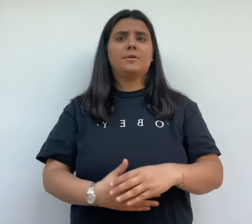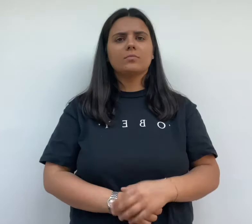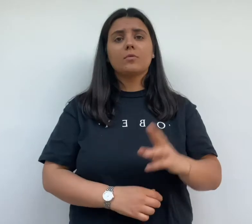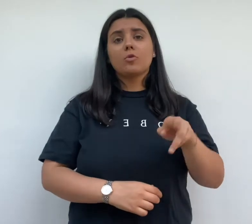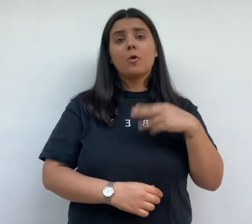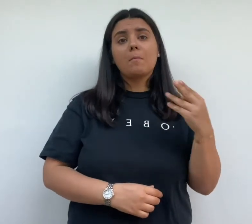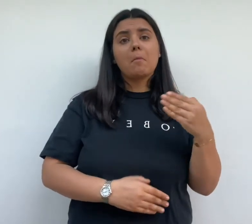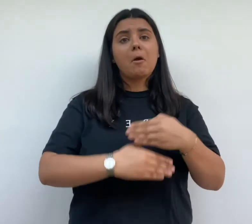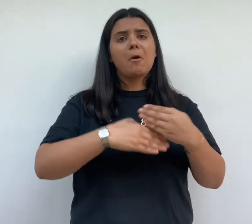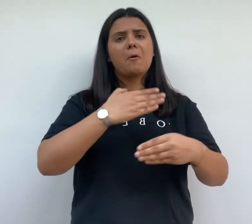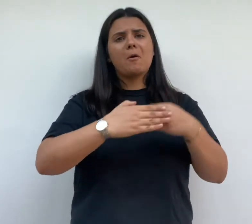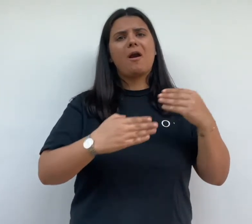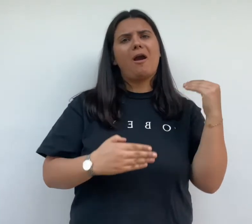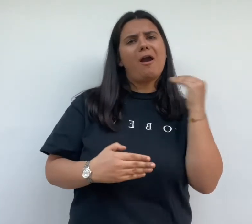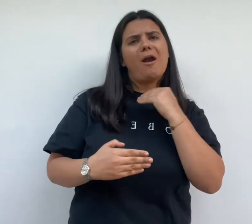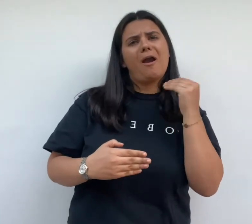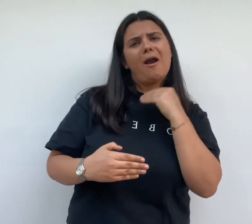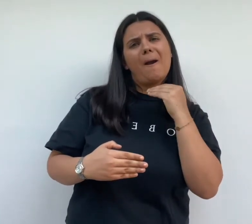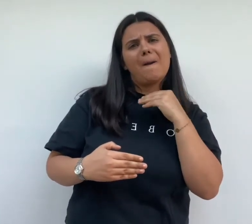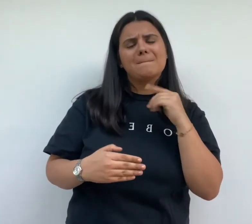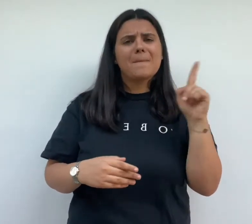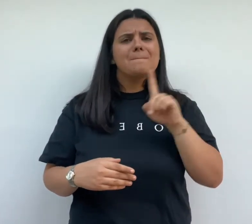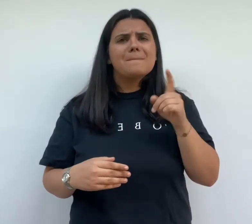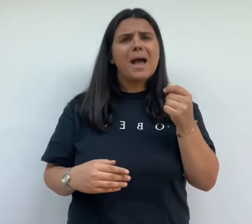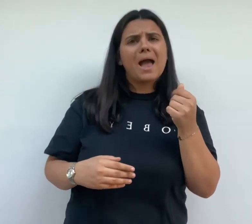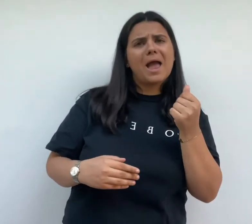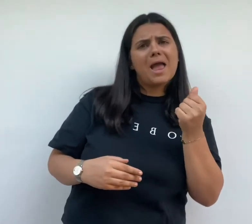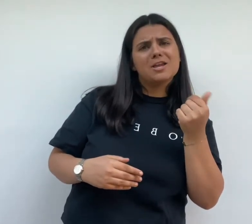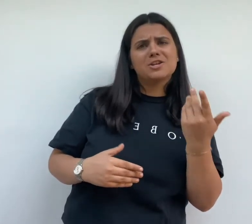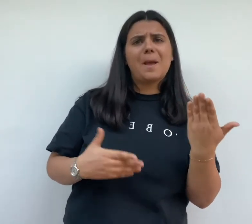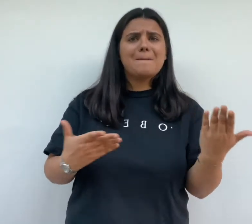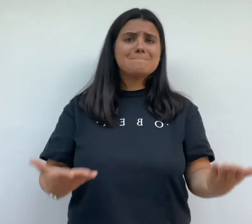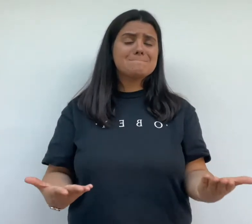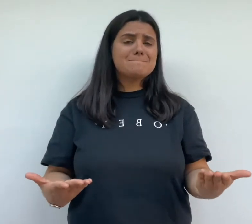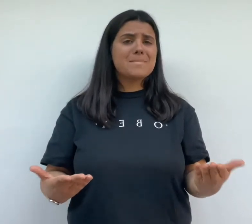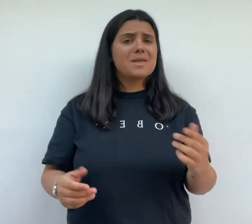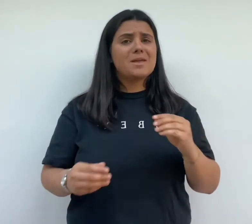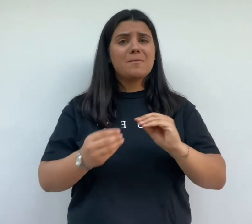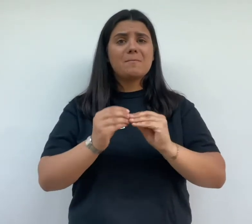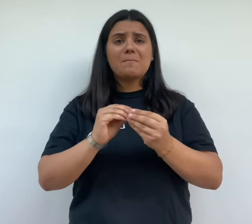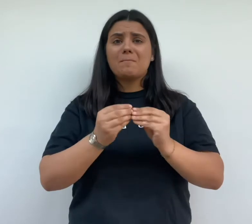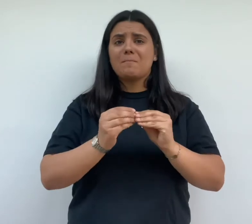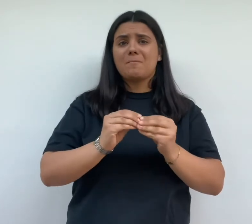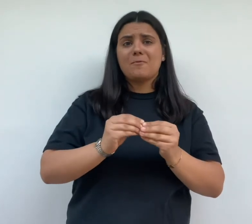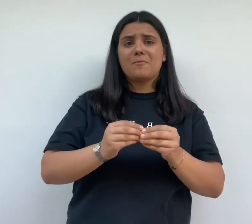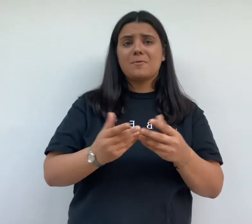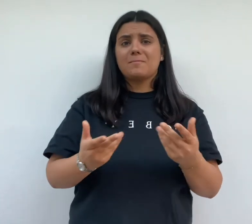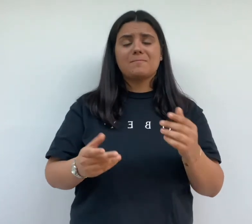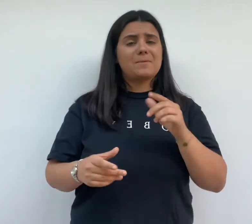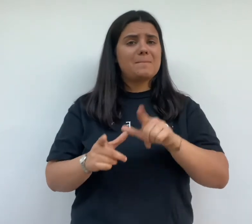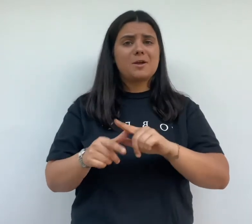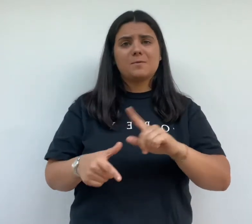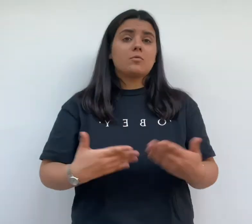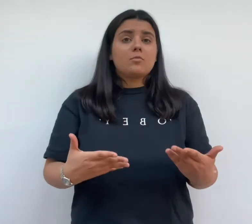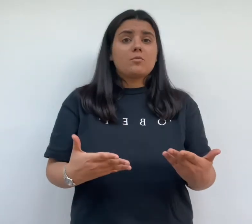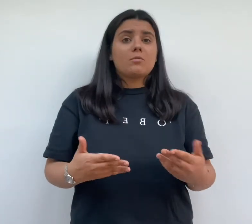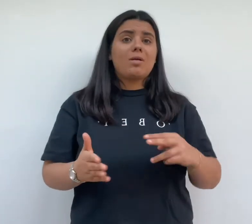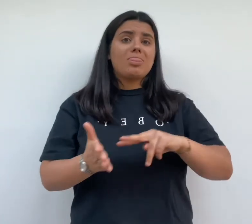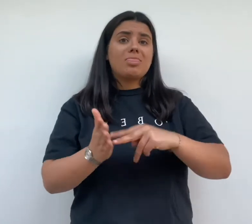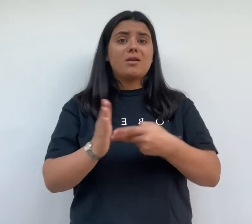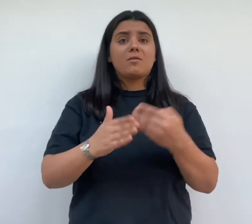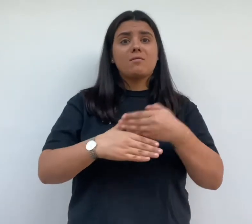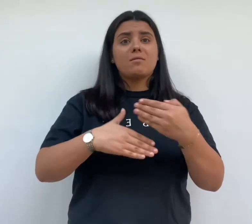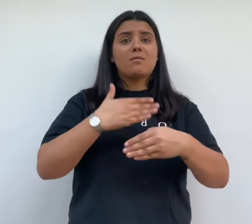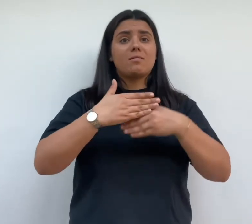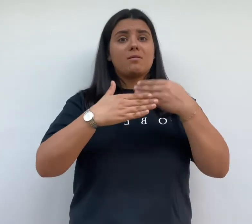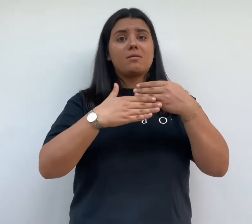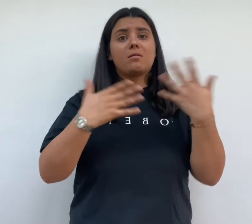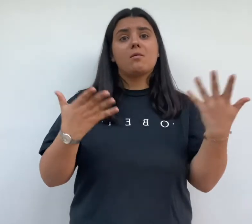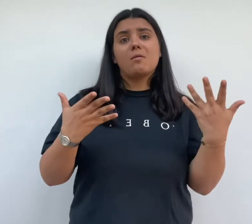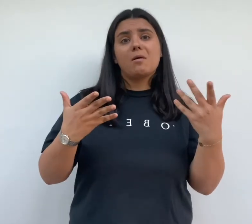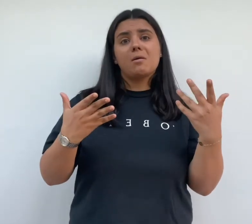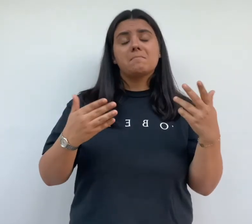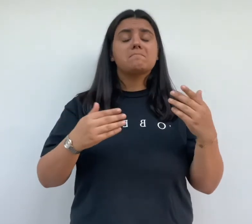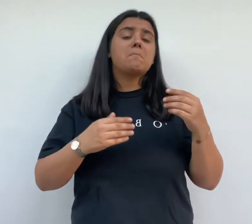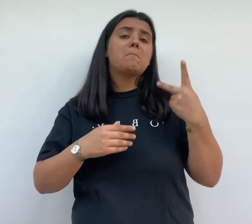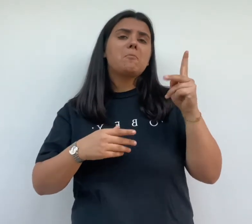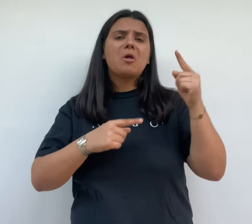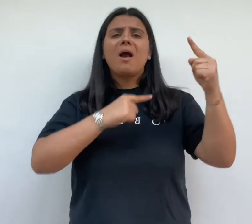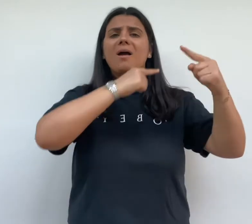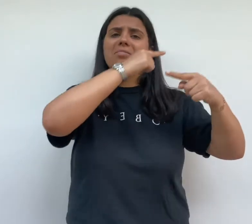mais peu concluantes un système de construction plus traditionnel et mis en place